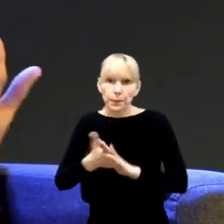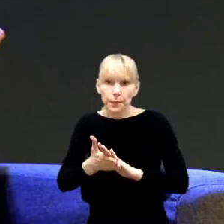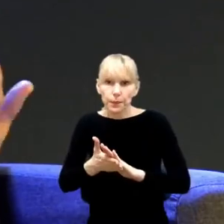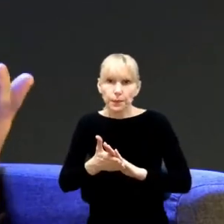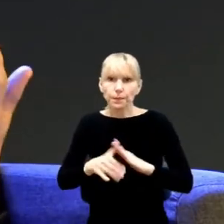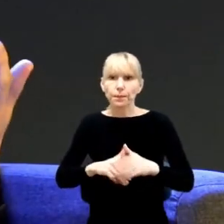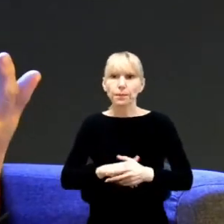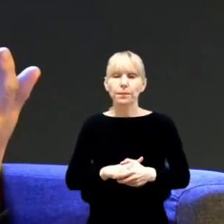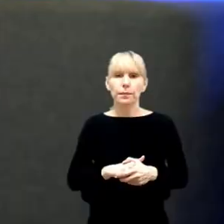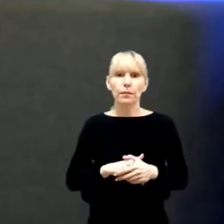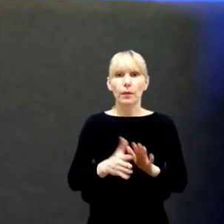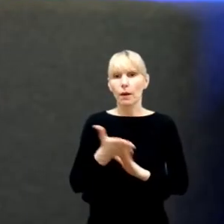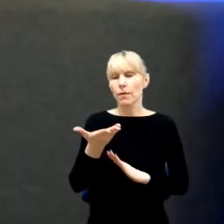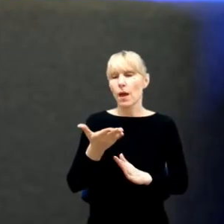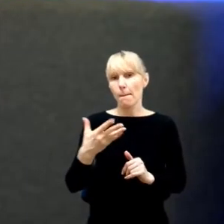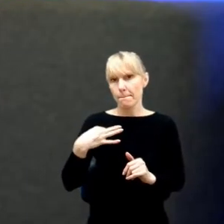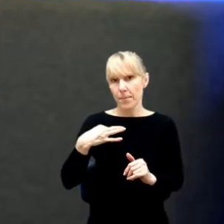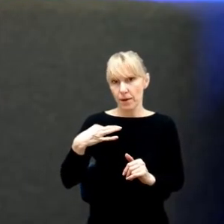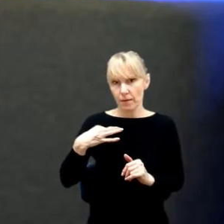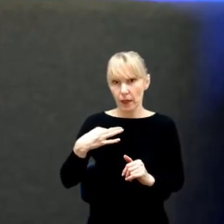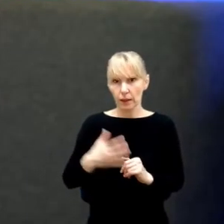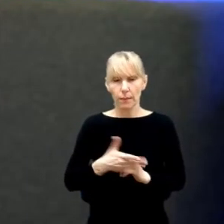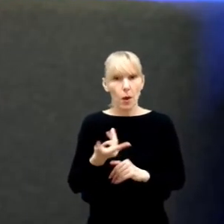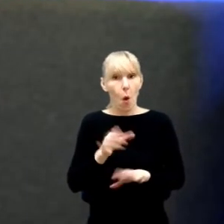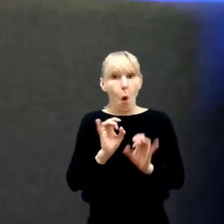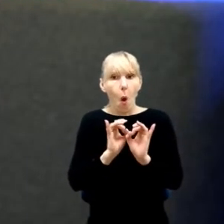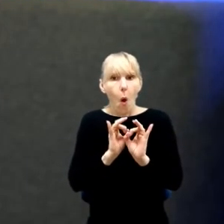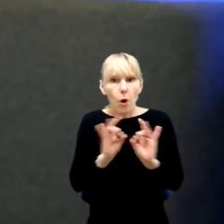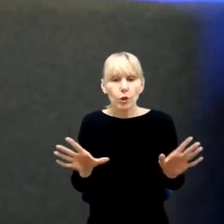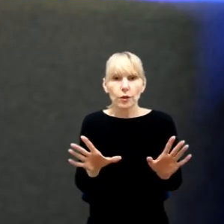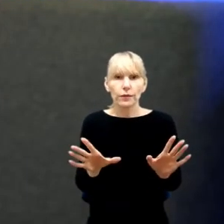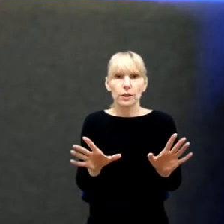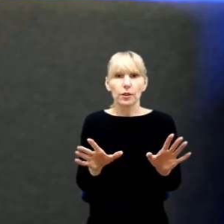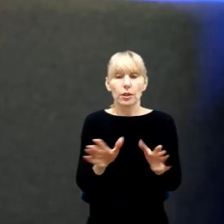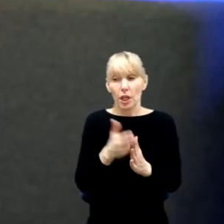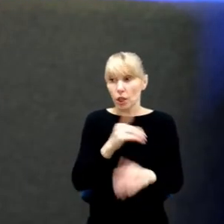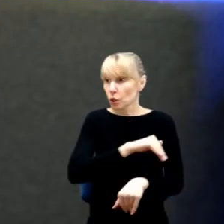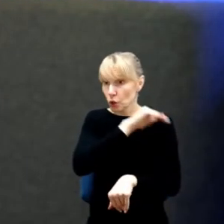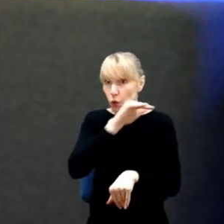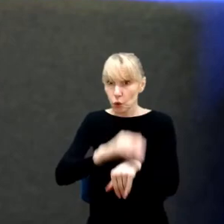oczywiście, że zachowuje się zgodnie z logiką finansową,